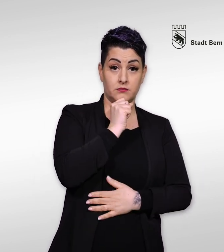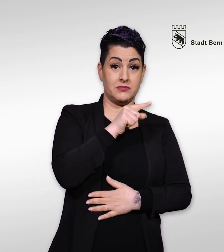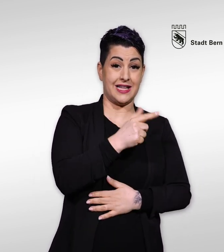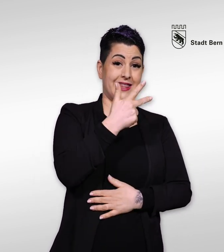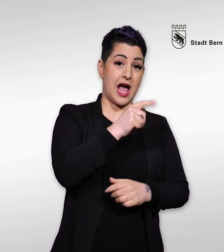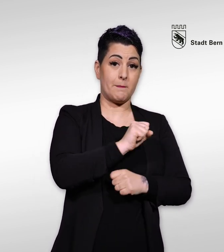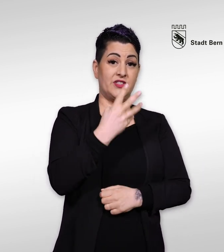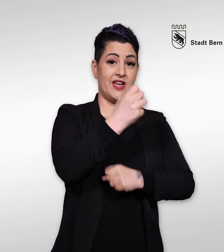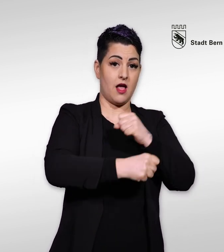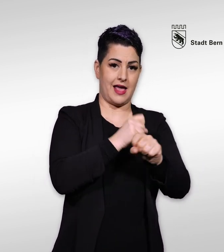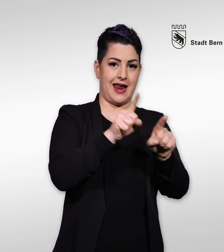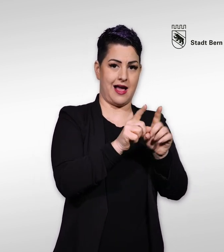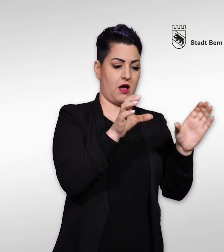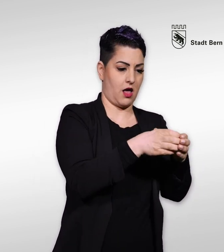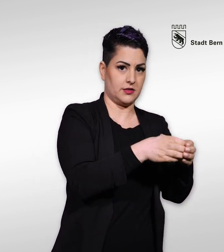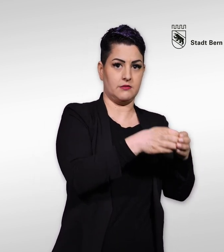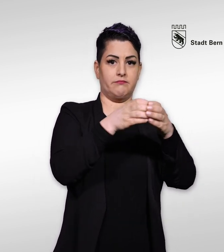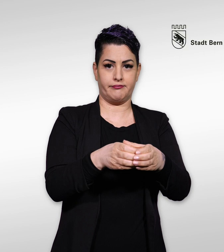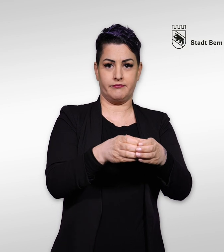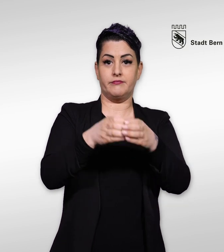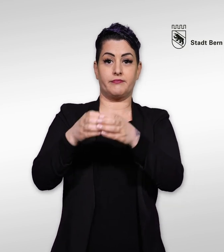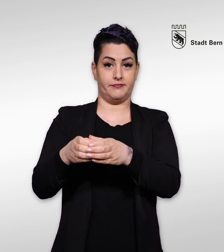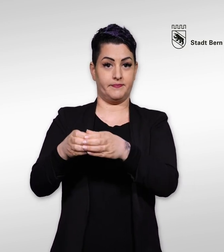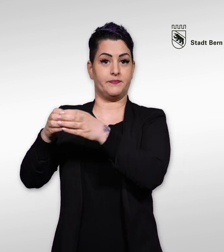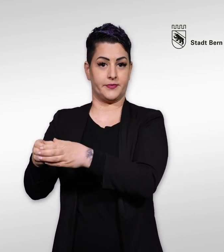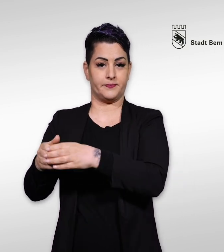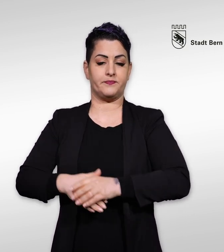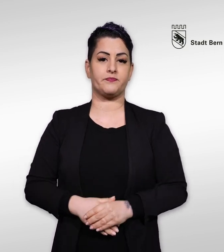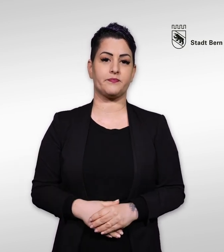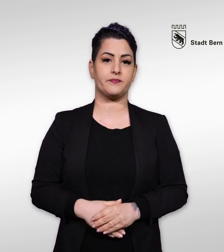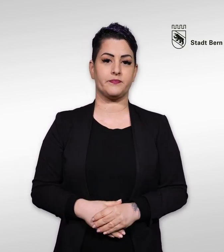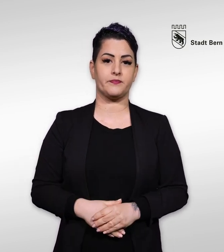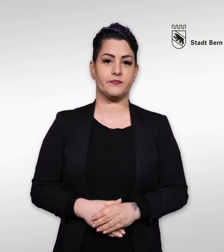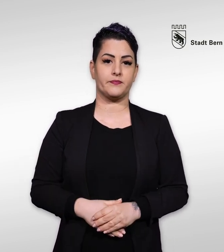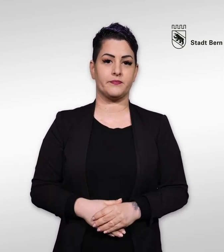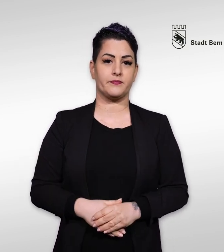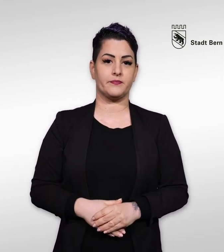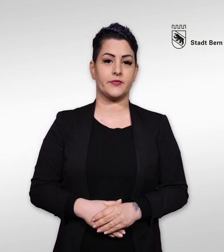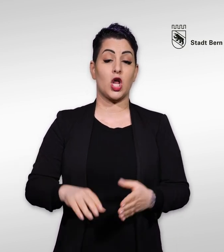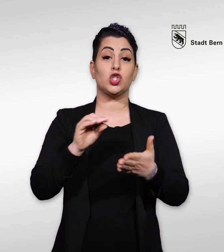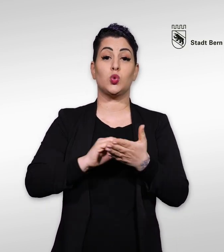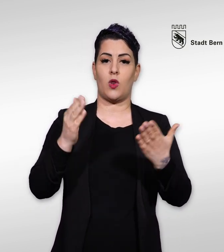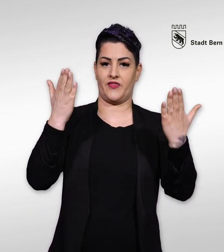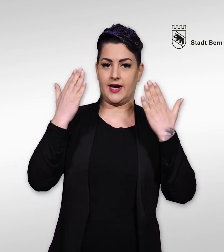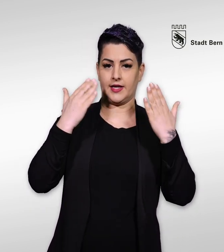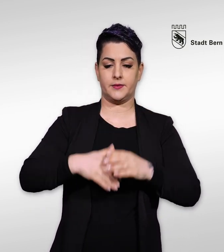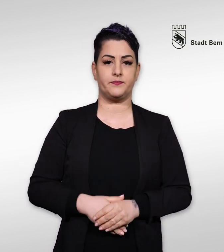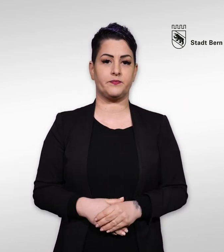drei bis vier Jahre lang in die gleiche Klasse. Schulferien